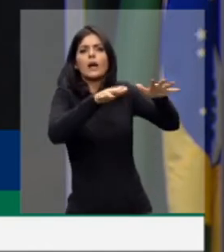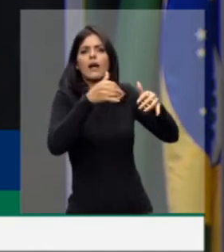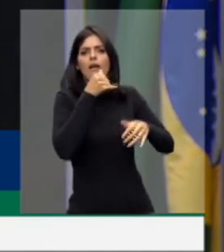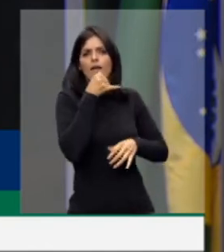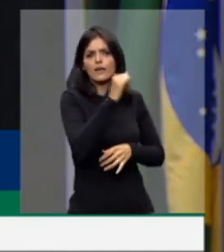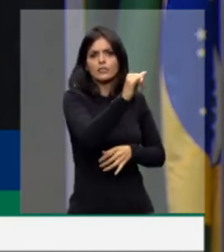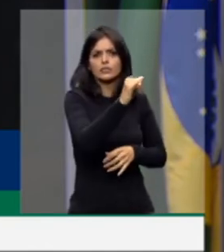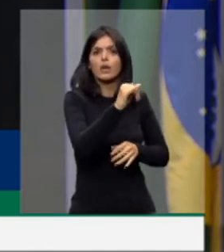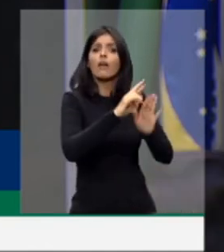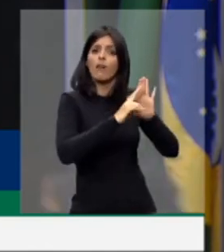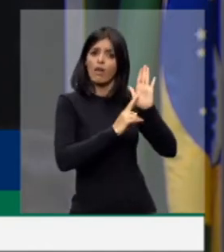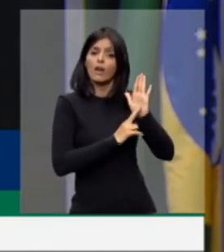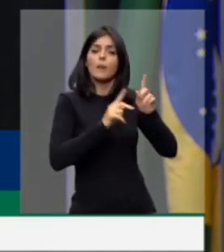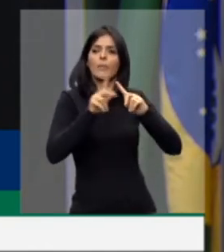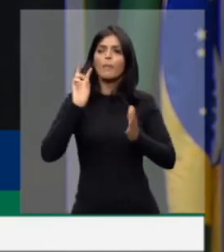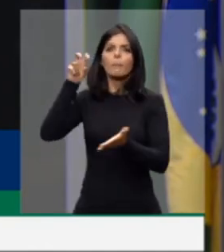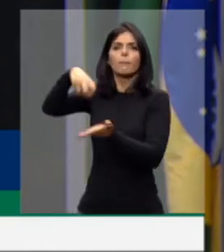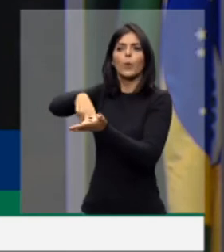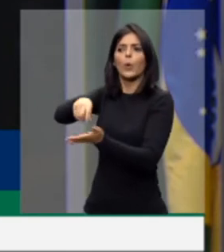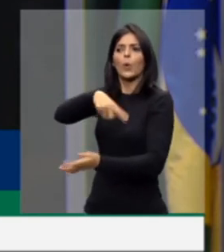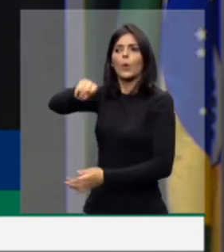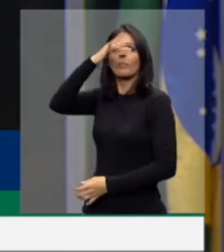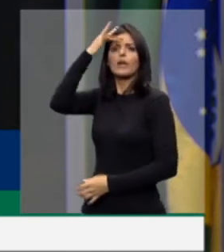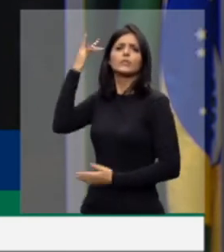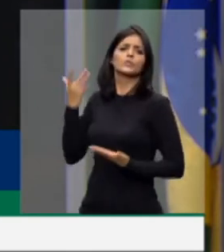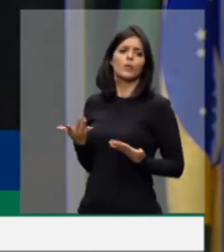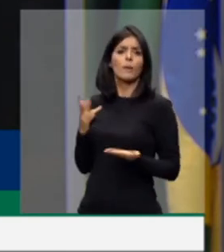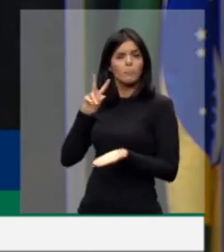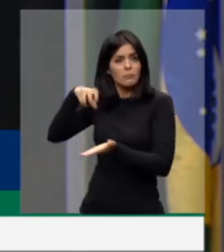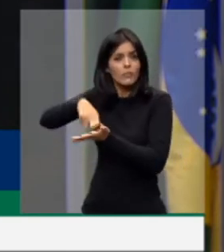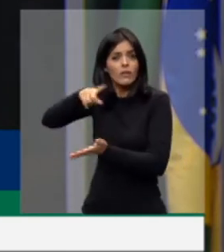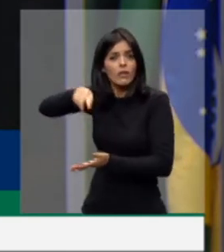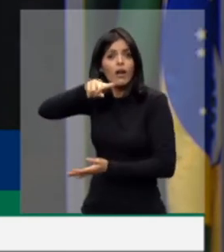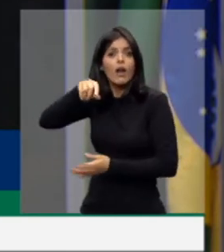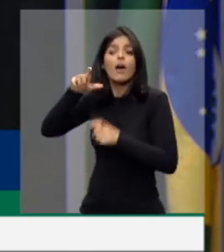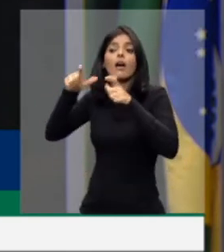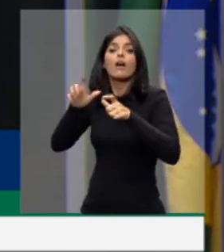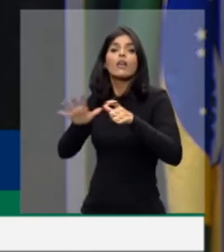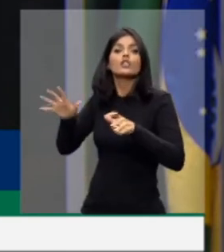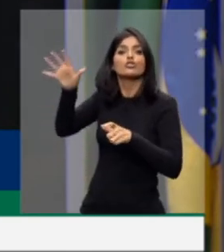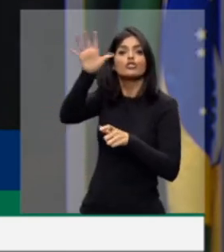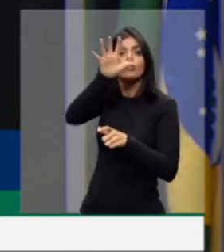O MECANISMO DE SE COBRAR A TRANSMISSÃO, MAS NÃO SE PODE CRIAR ESSE MECANISMO PUNINDO,